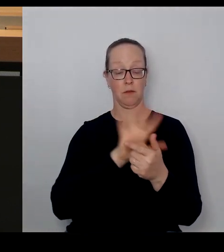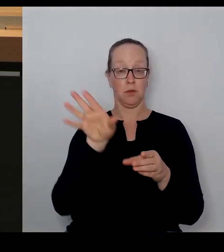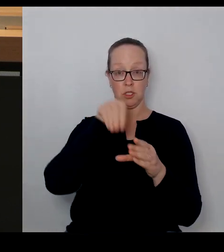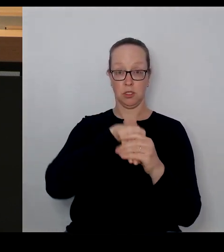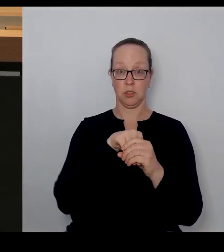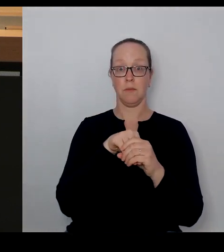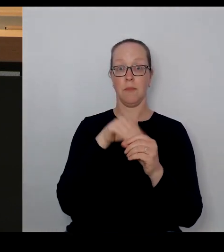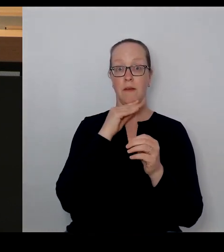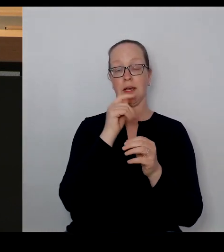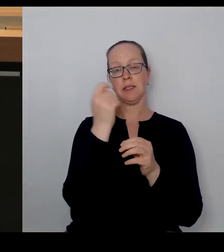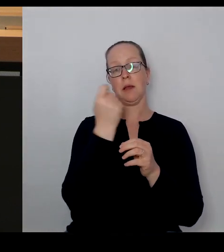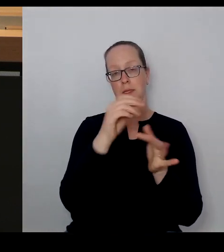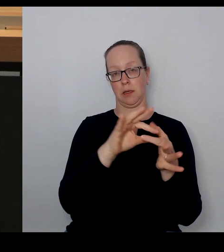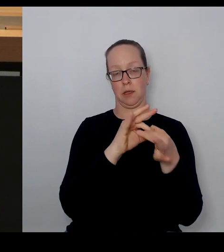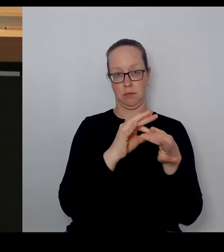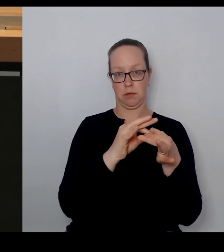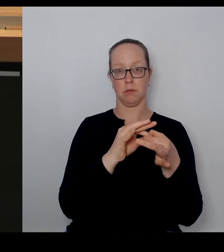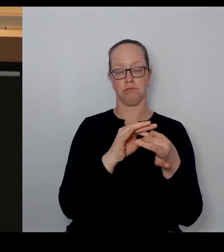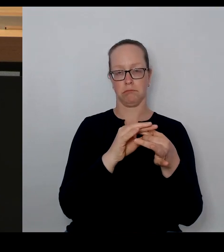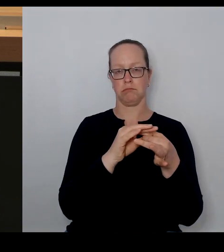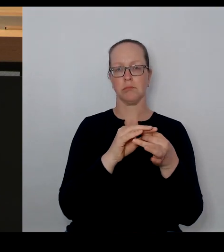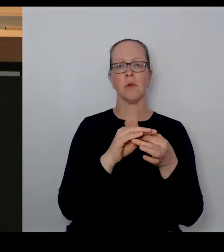Beauftragen wollen die Kreislauf und Wasserwirtschaft